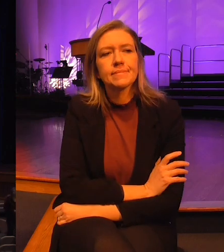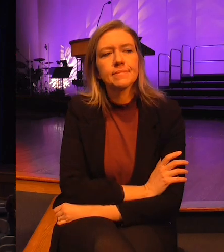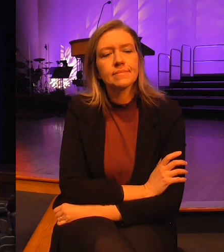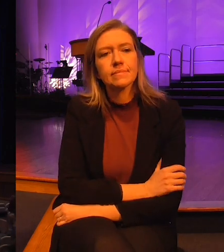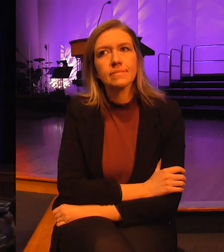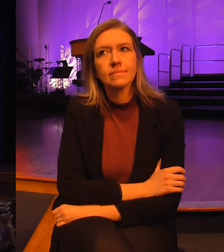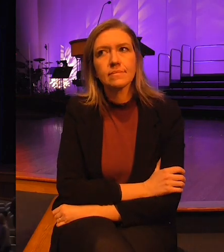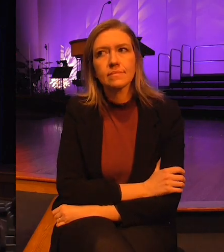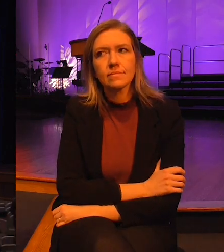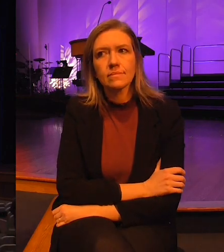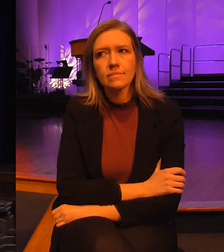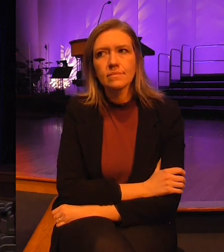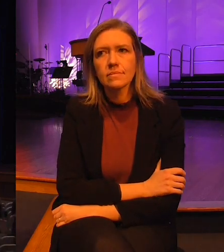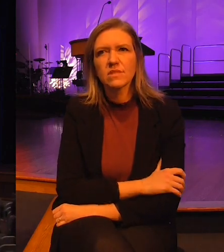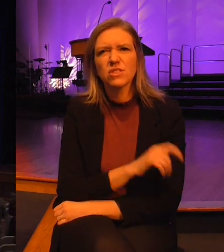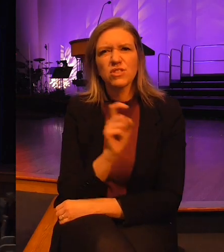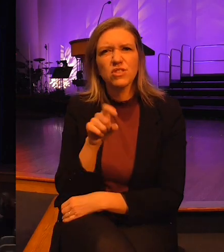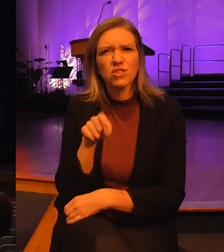Debería haber conseguido dos o tres contenedores de basura Divinos, ¿no debería